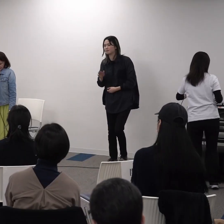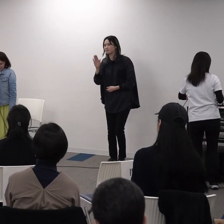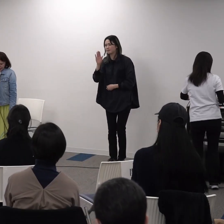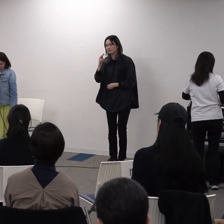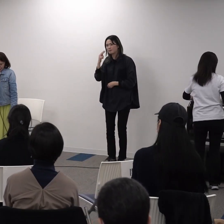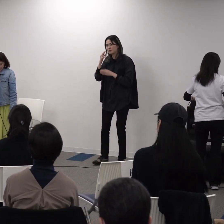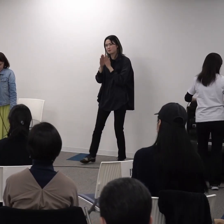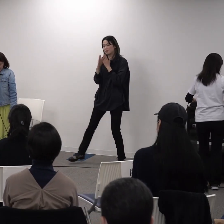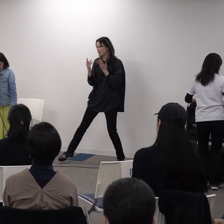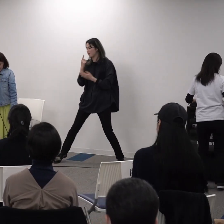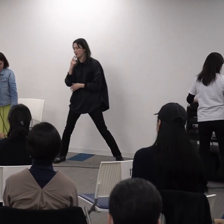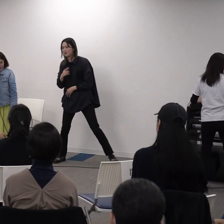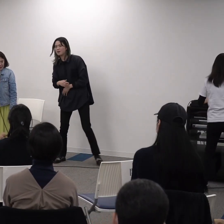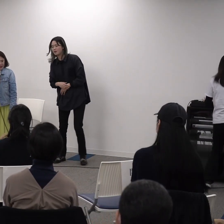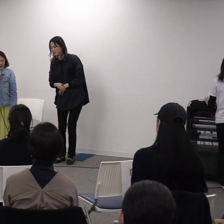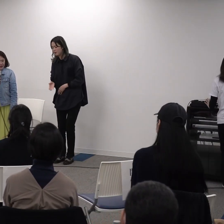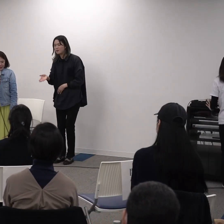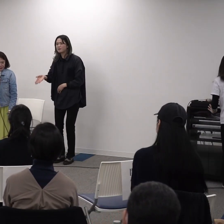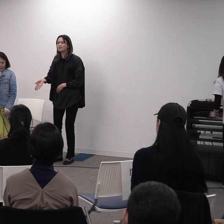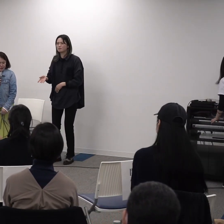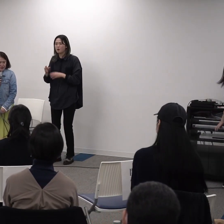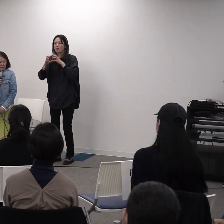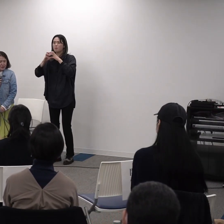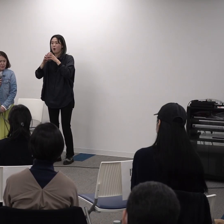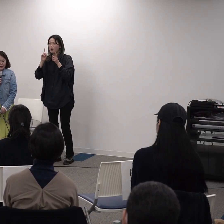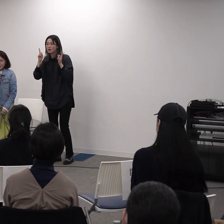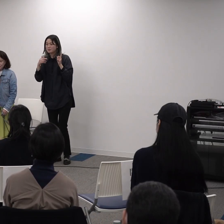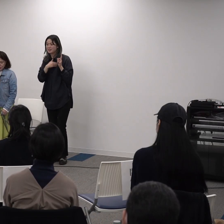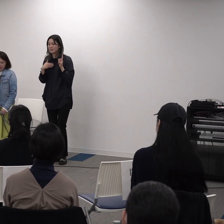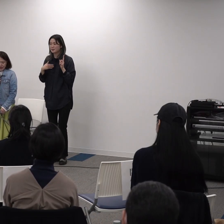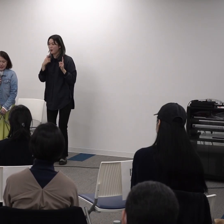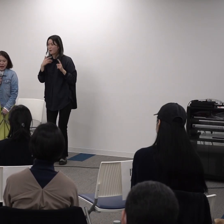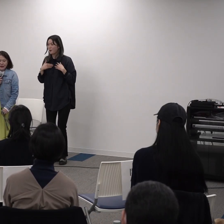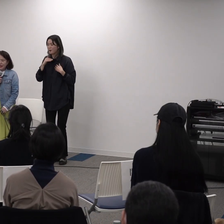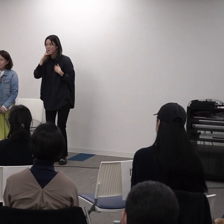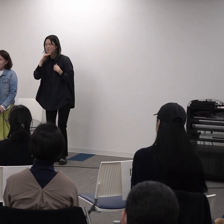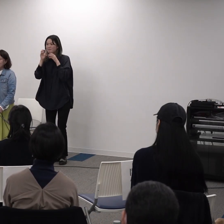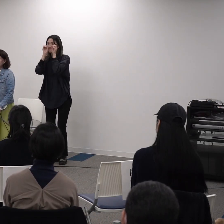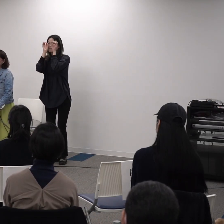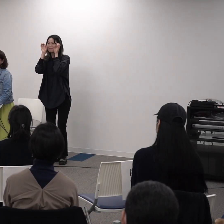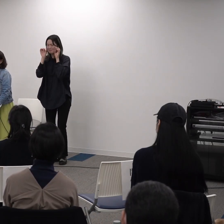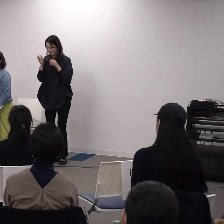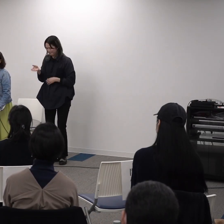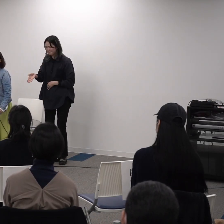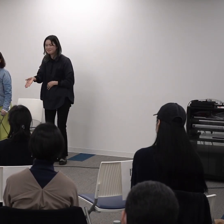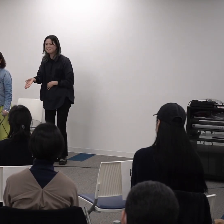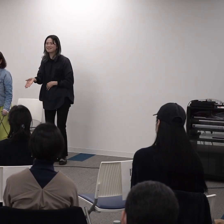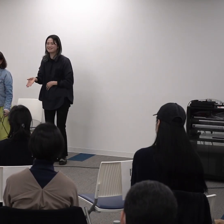松本）「僕もボール遊びができるの？」っていう気分でちょっと目をらんらんと輝かしているんですけれども